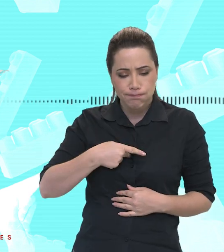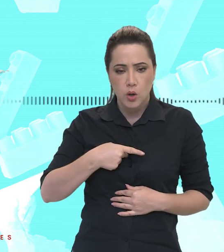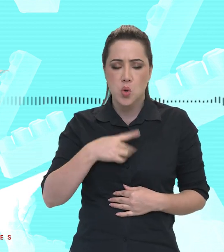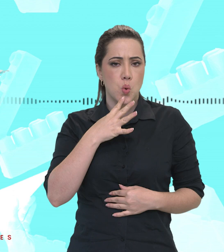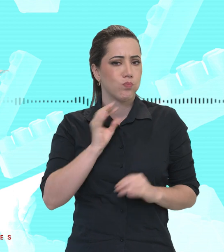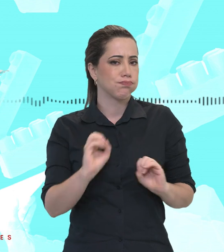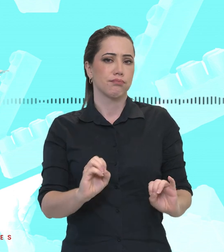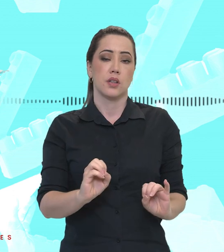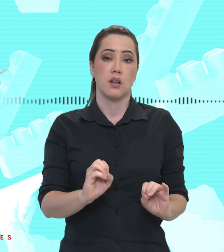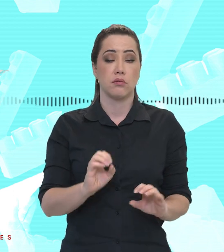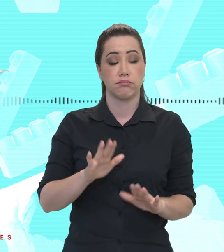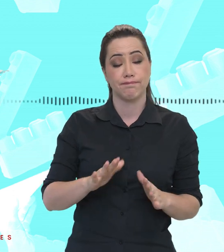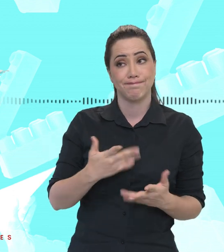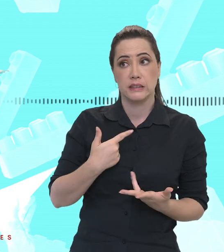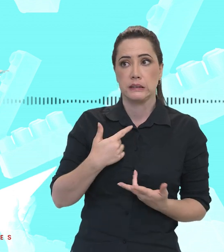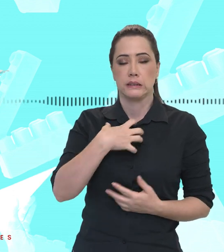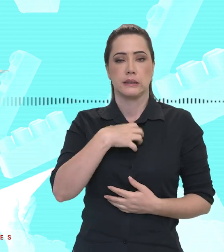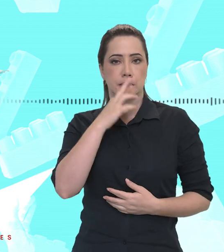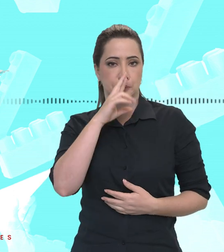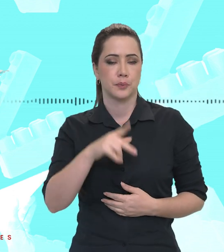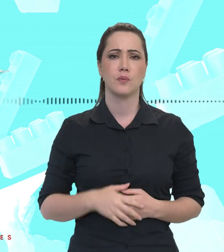nada de si…Porque eu me achava tão inadequada.